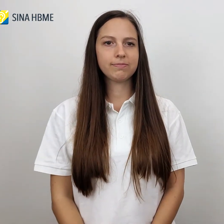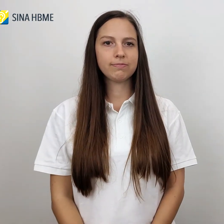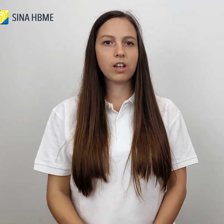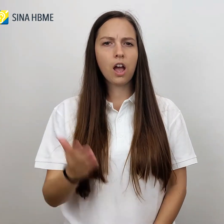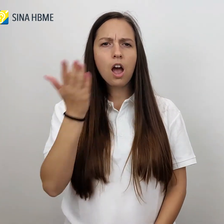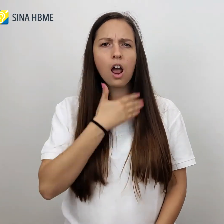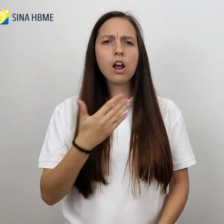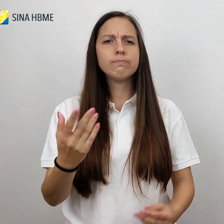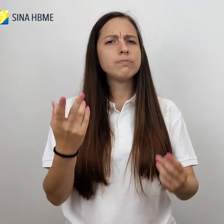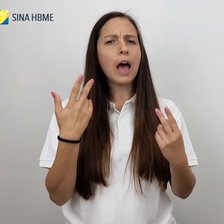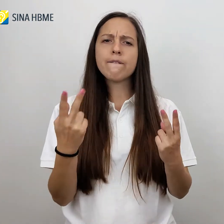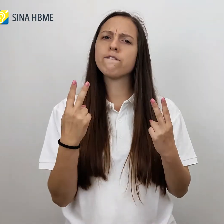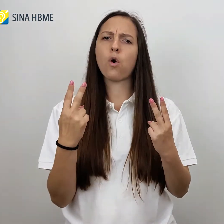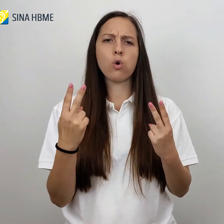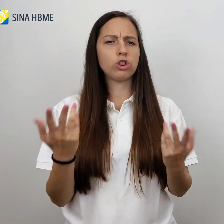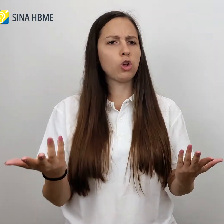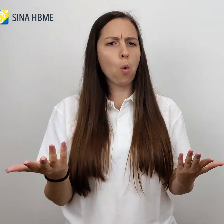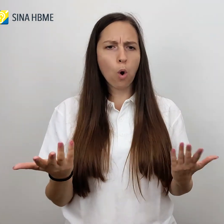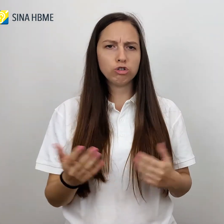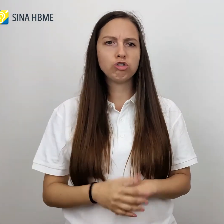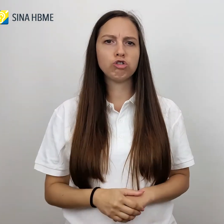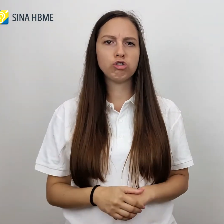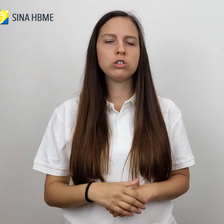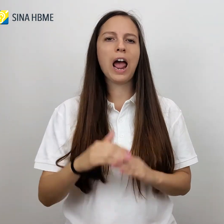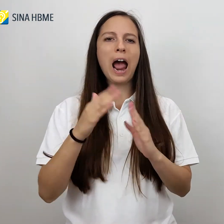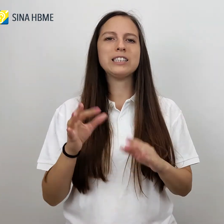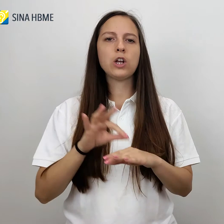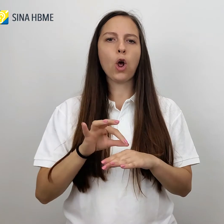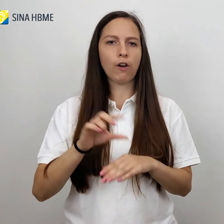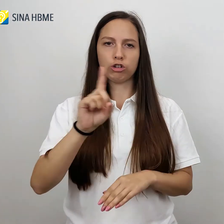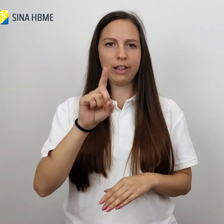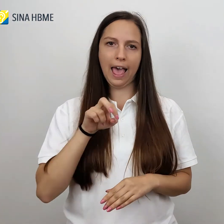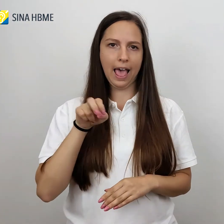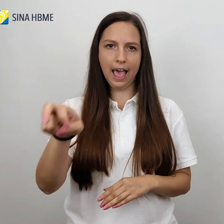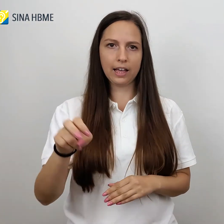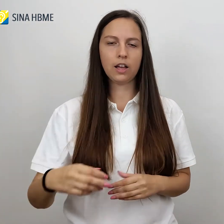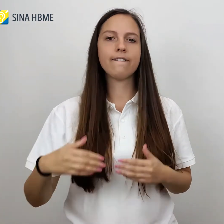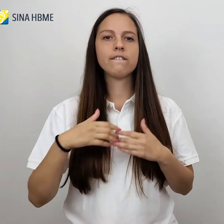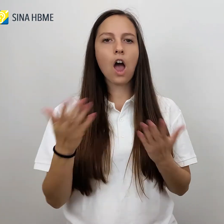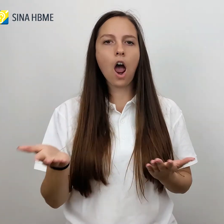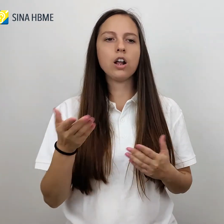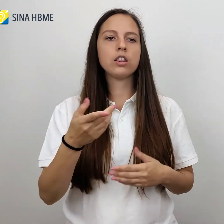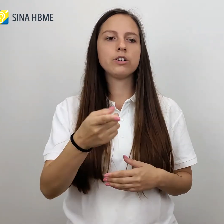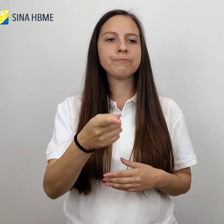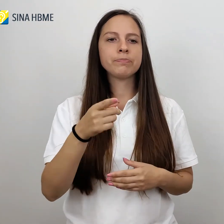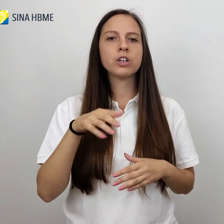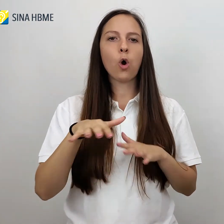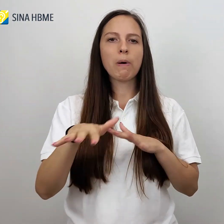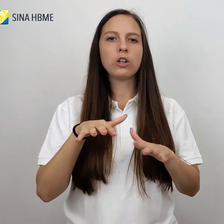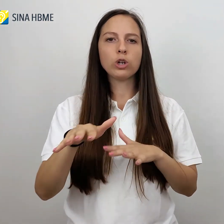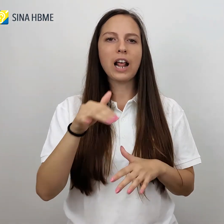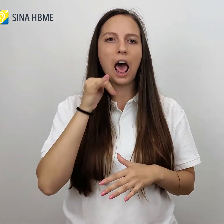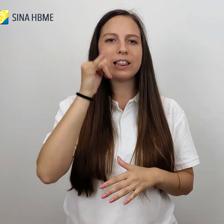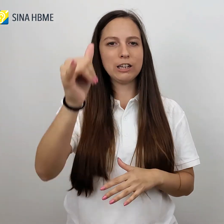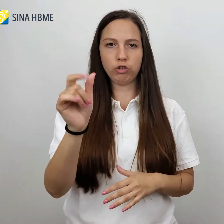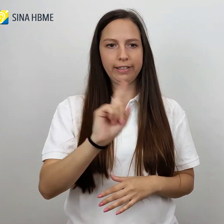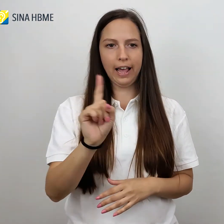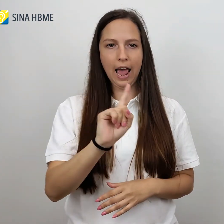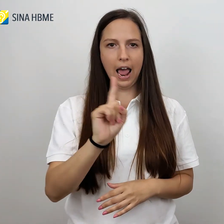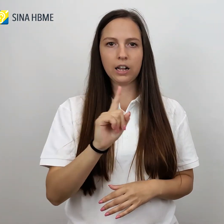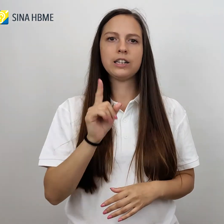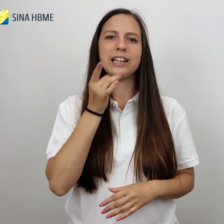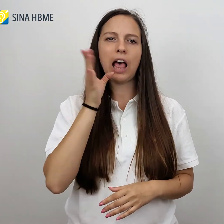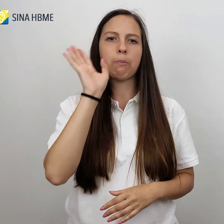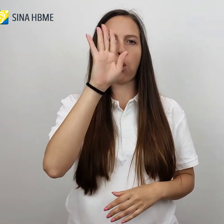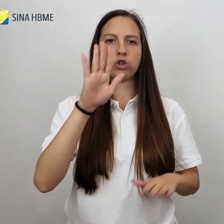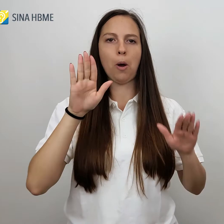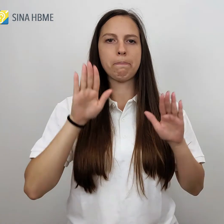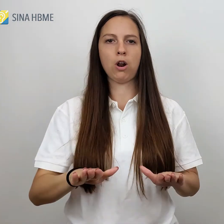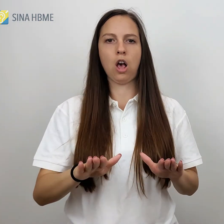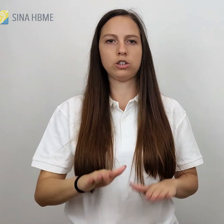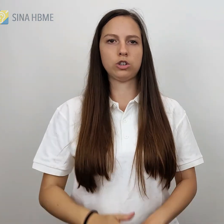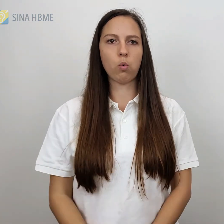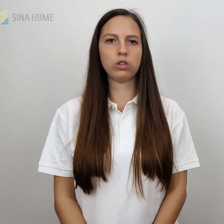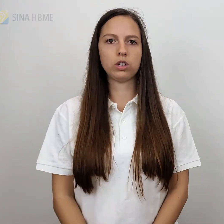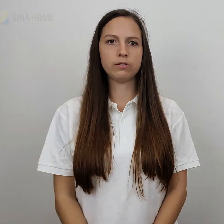Ha nem feltétlenül szükséges, emberek közé, orvosi váróba ne menjen, tömegközlekedést ne használjon, maradjon otthon!